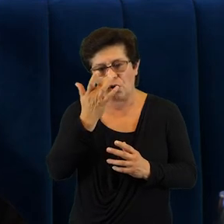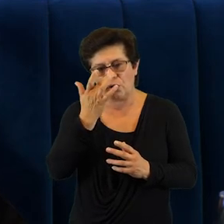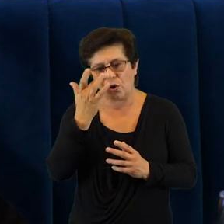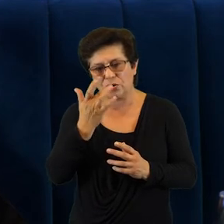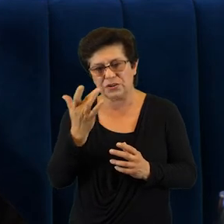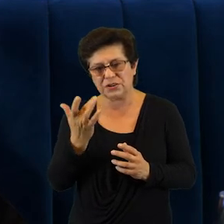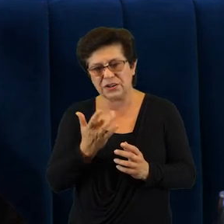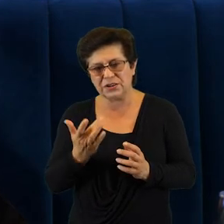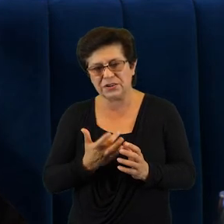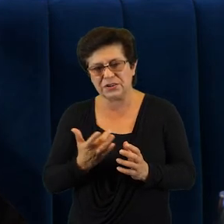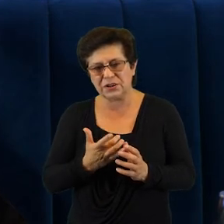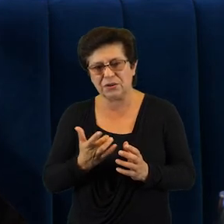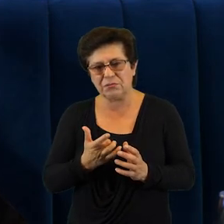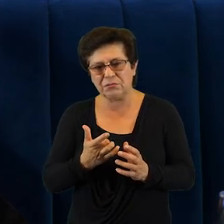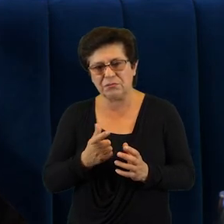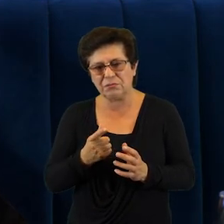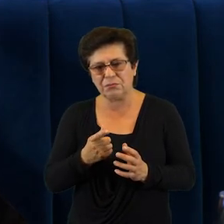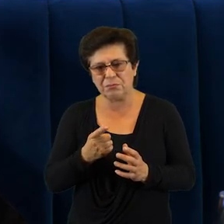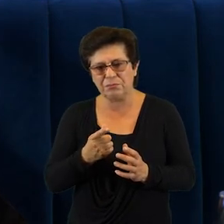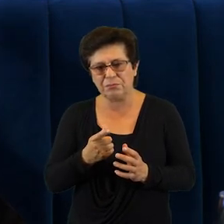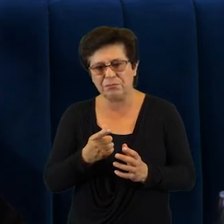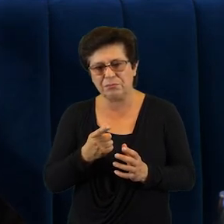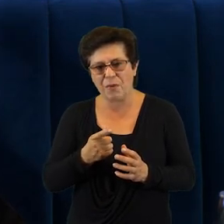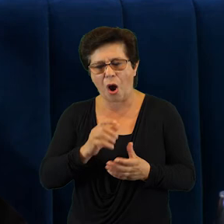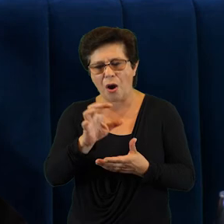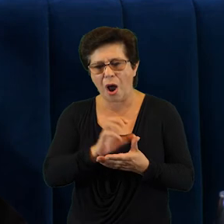którego później bolszewicy zamknęli w zakładzie psychiatrycznym